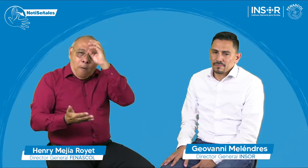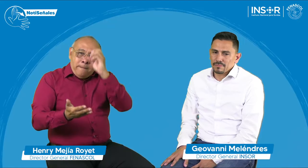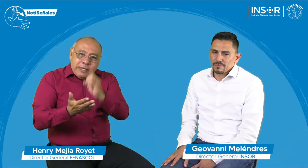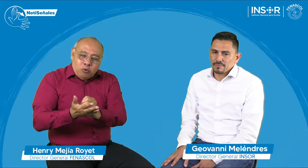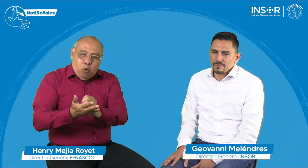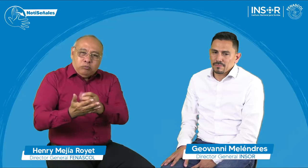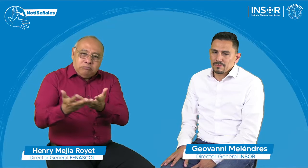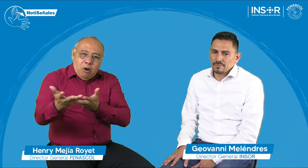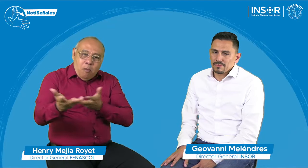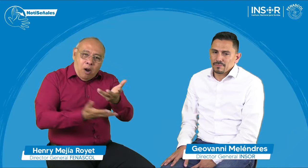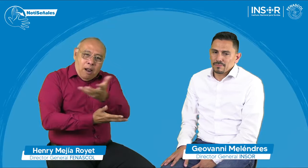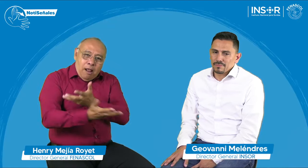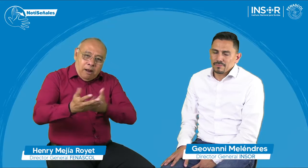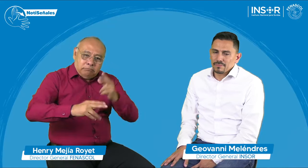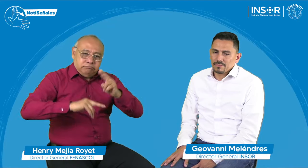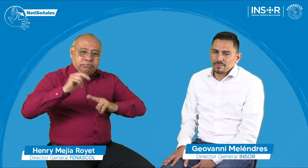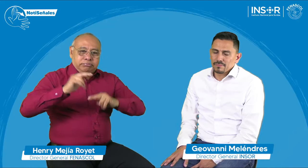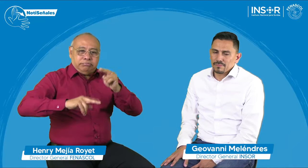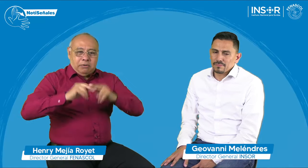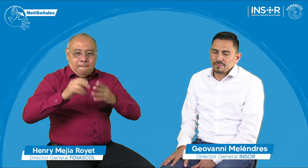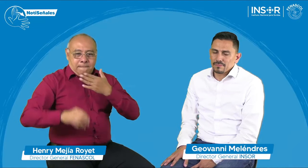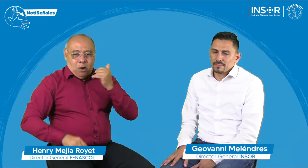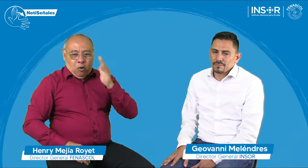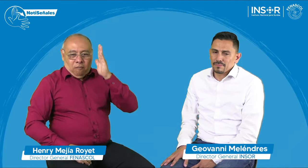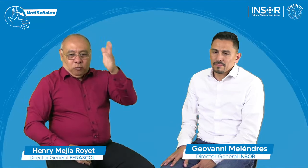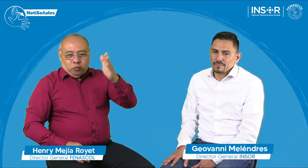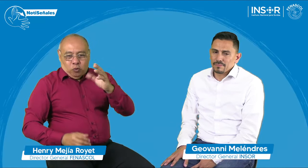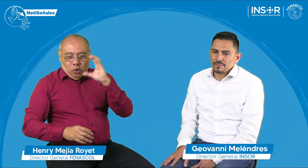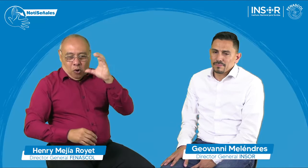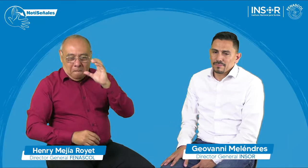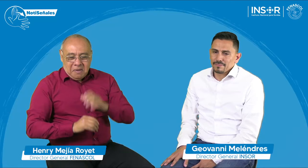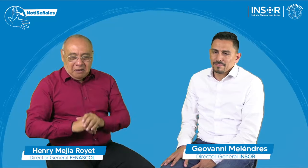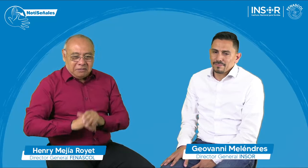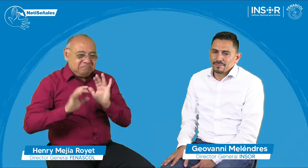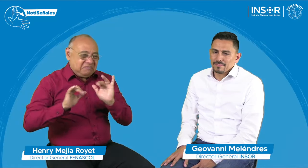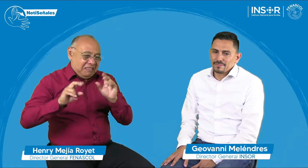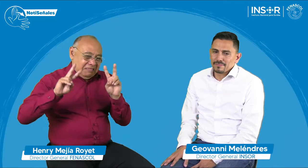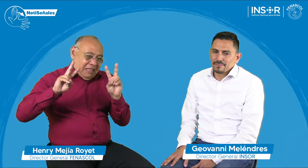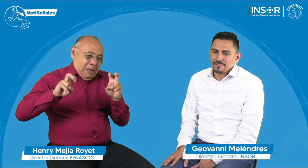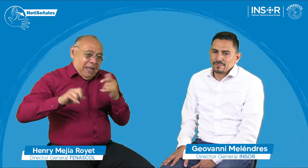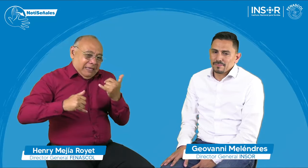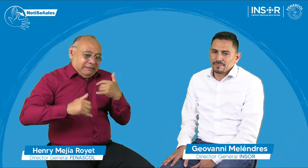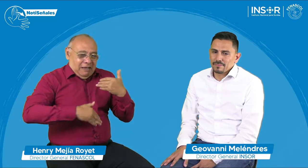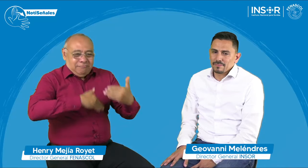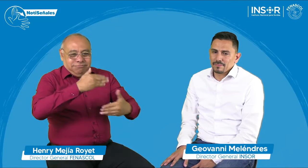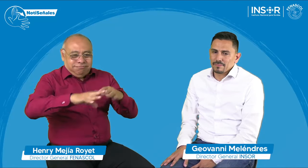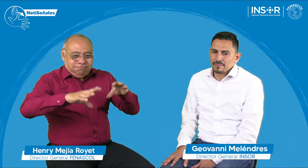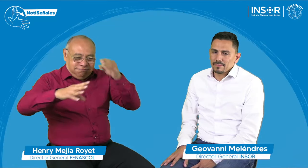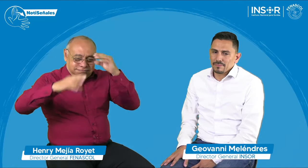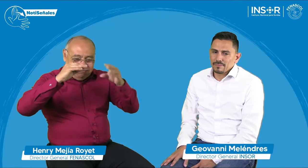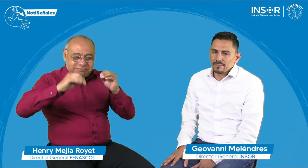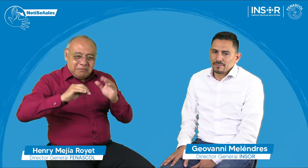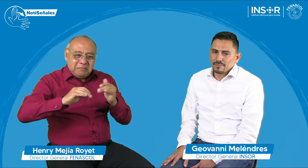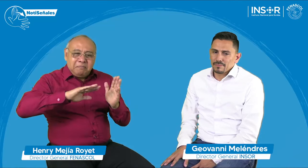participación de jóvenes, de mujeres, de todos, que todos puedan estar allí, que todos puedan opinar y que entre todos